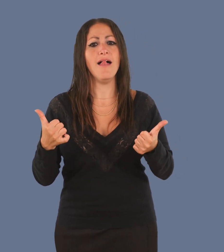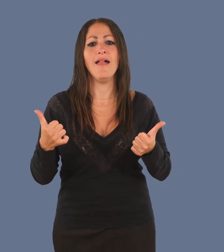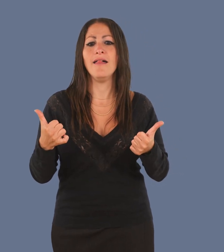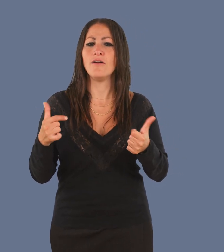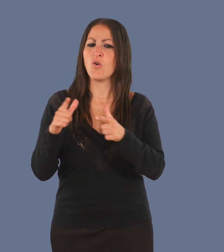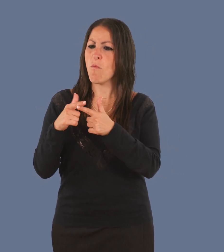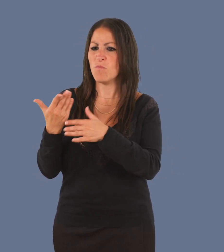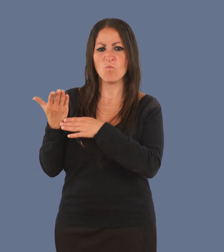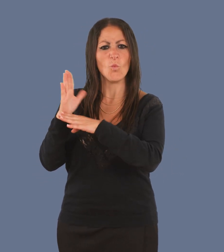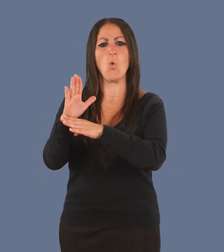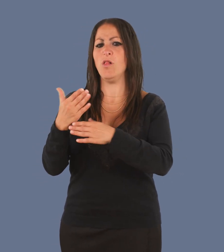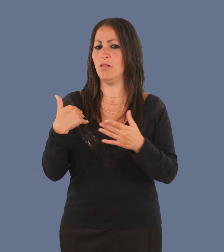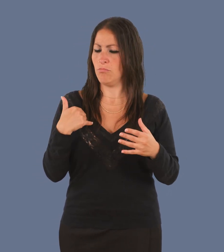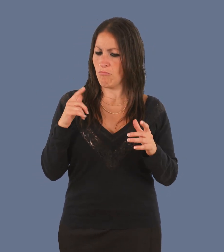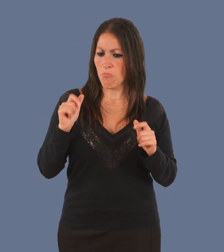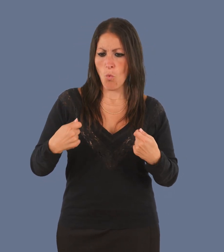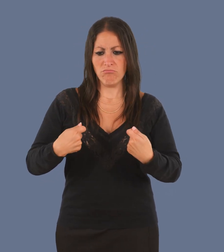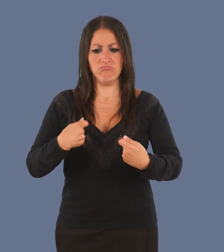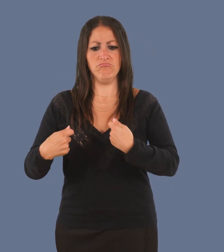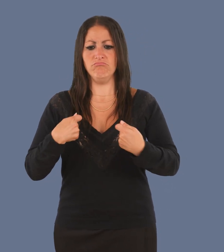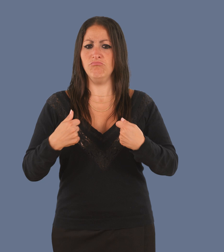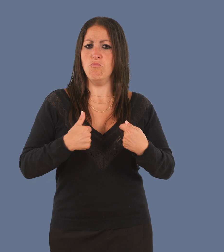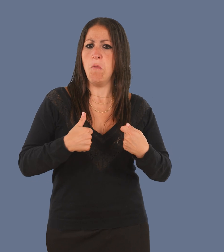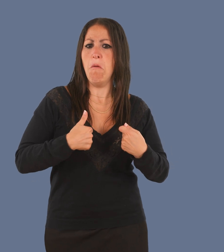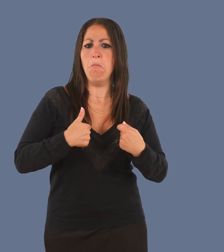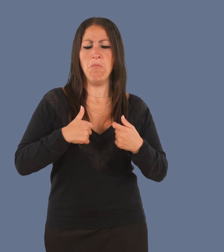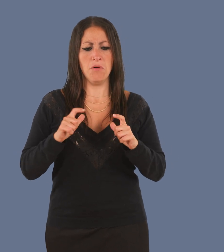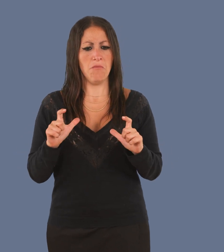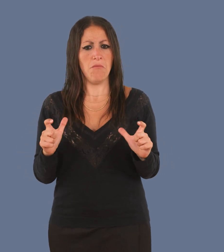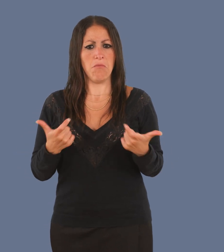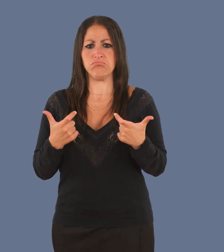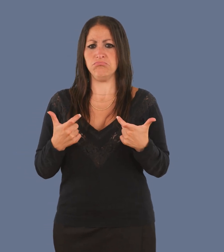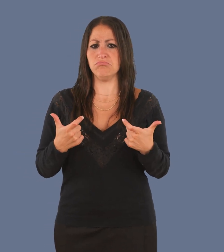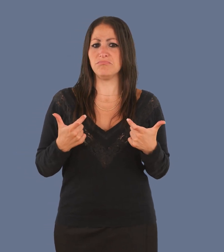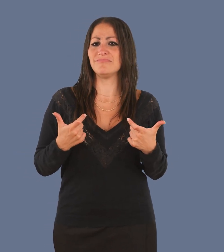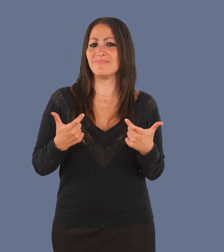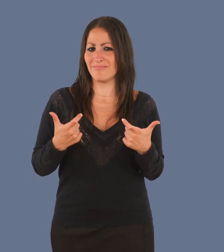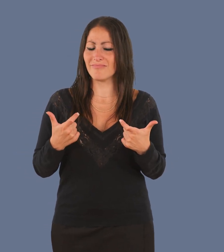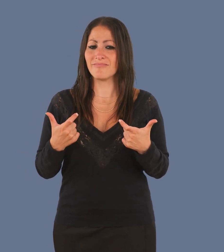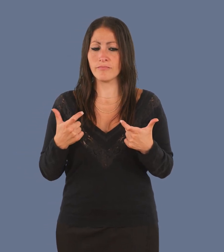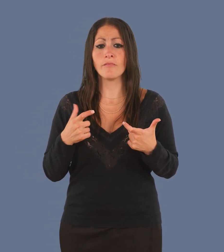faite de maîtrise de soi et de retenue,